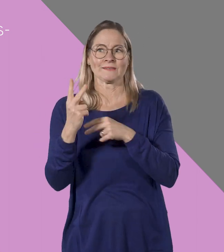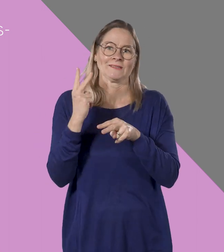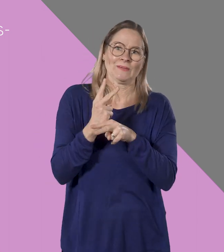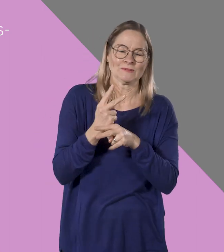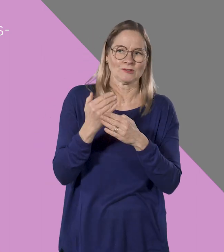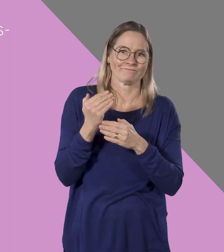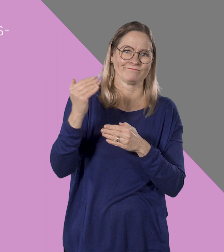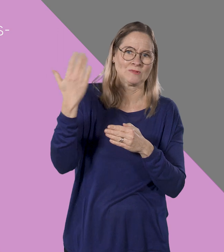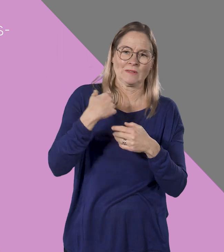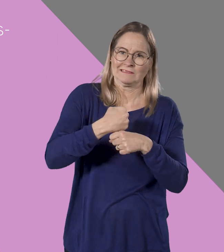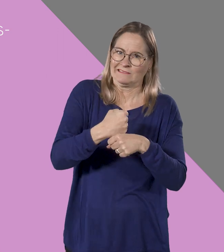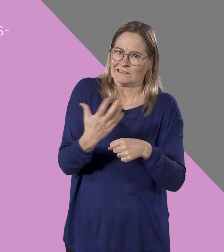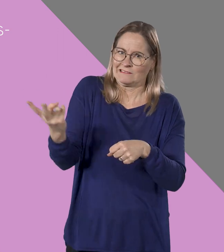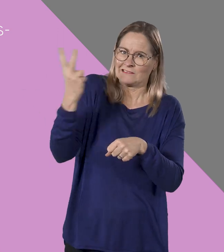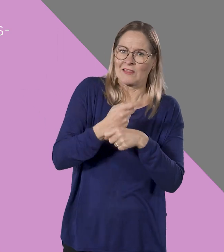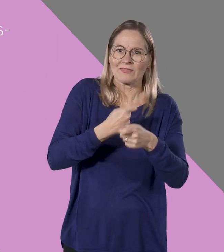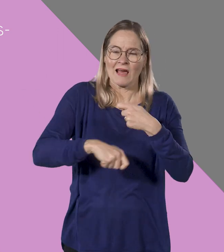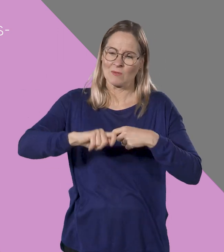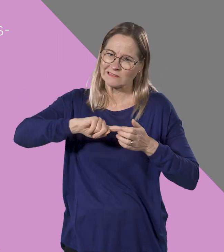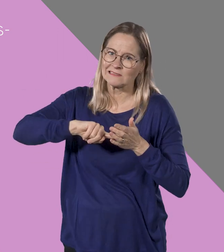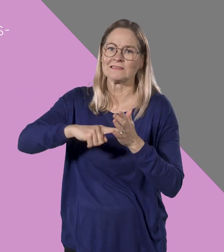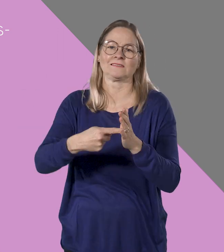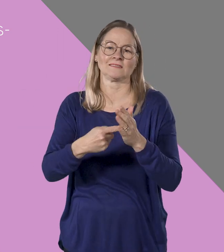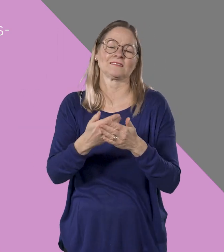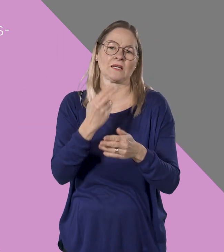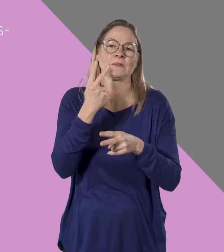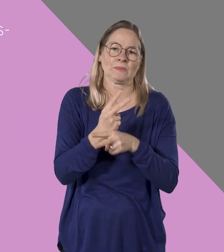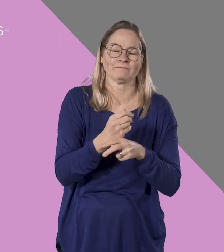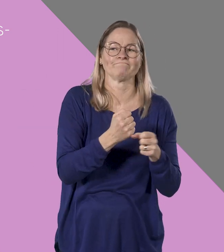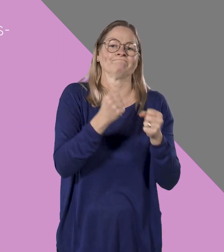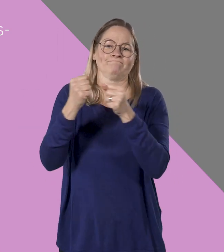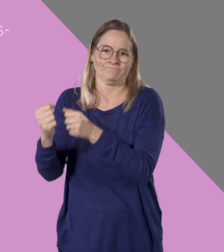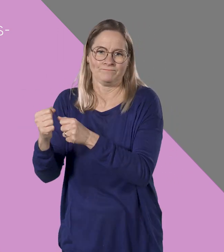Diakin kiristyvään taloustilanteeseen.